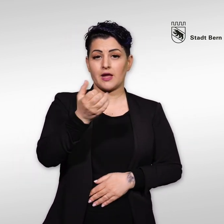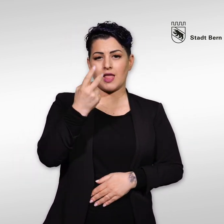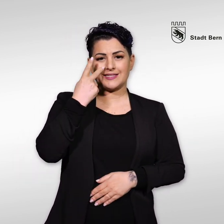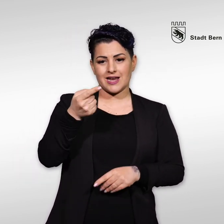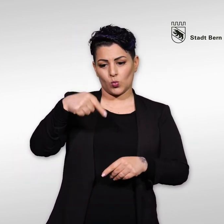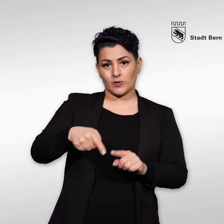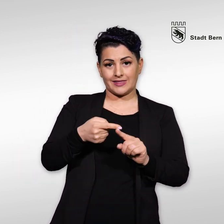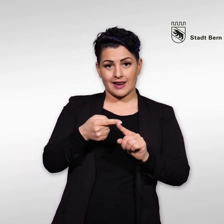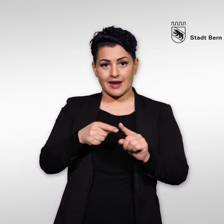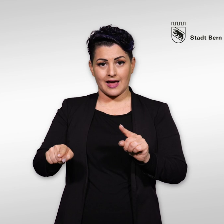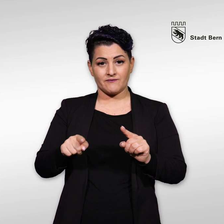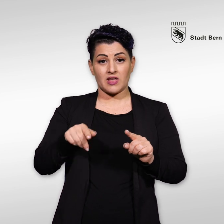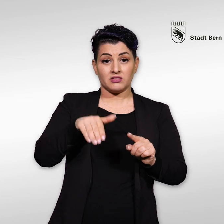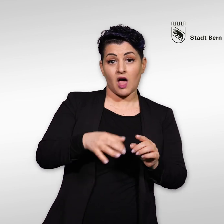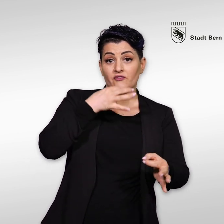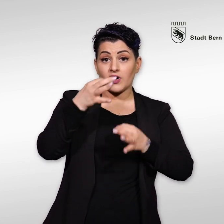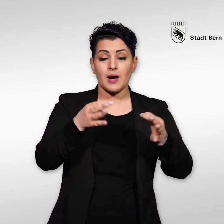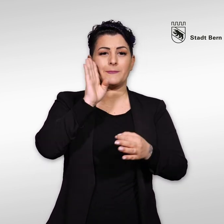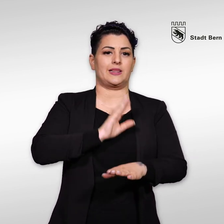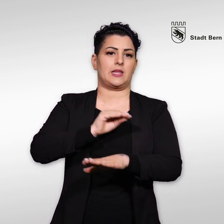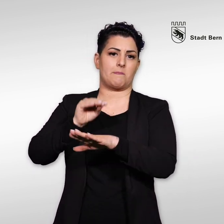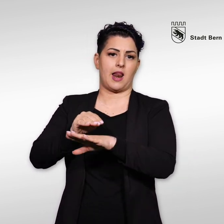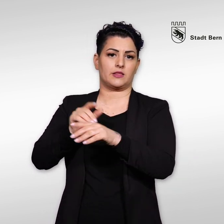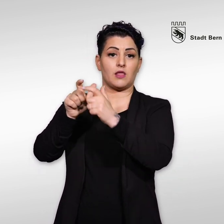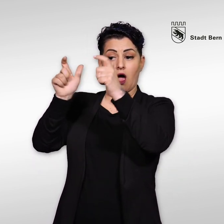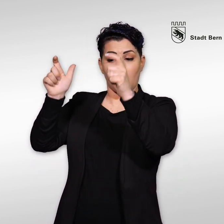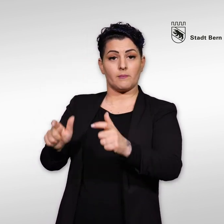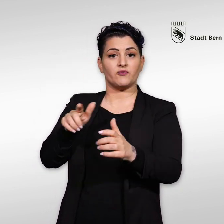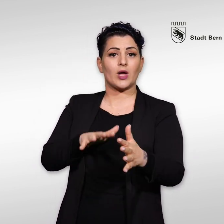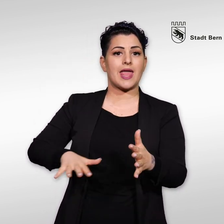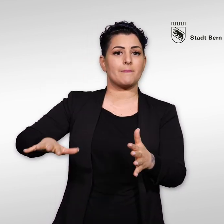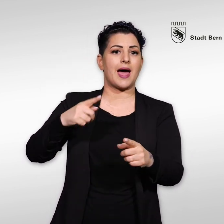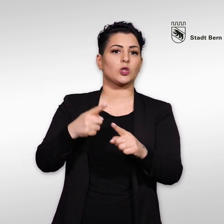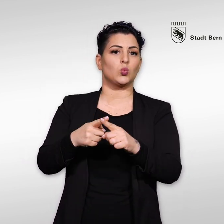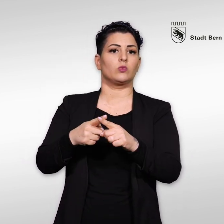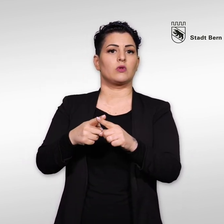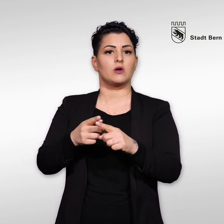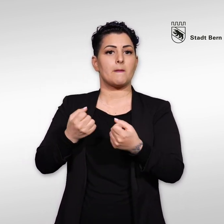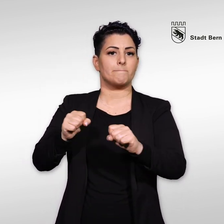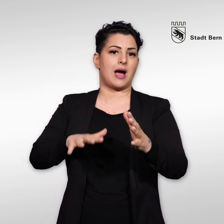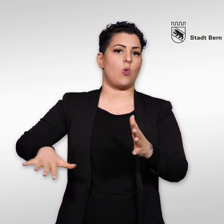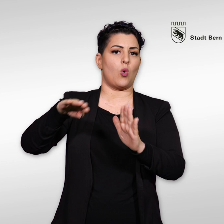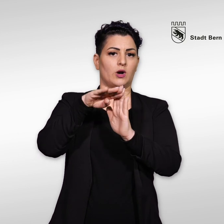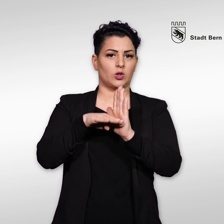Sie finden auch diesen Link unter diesem Video. Bei Fragen zu eBau wenden Sie sich bitte an das Amt für Gemeinden